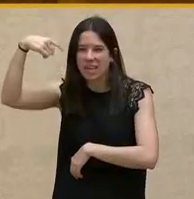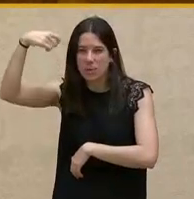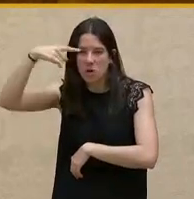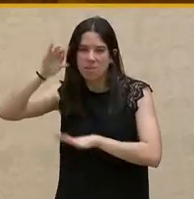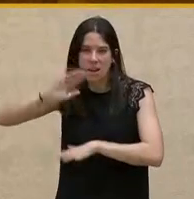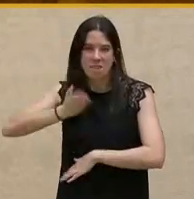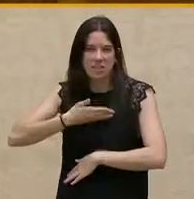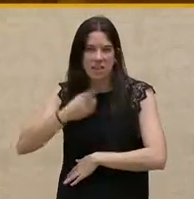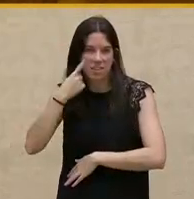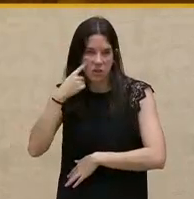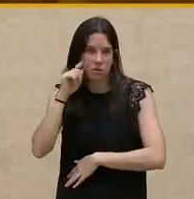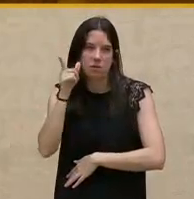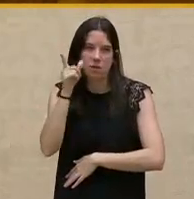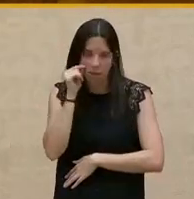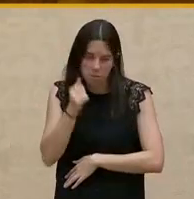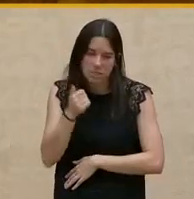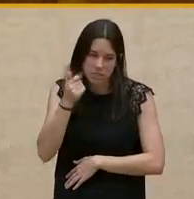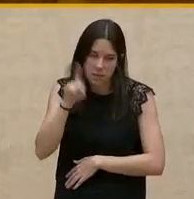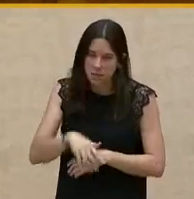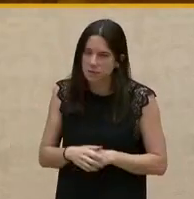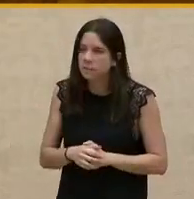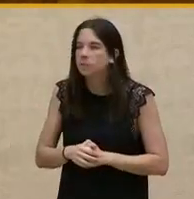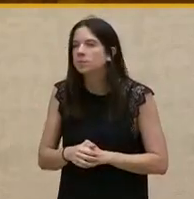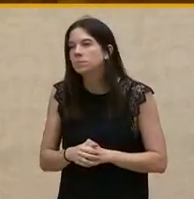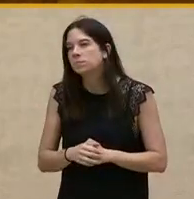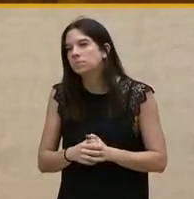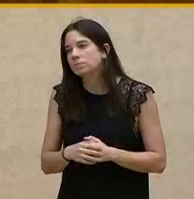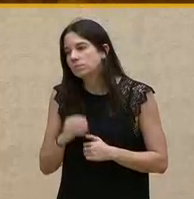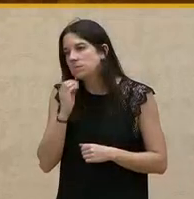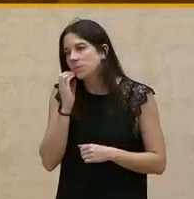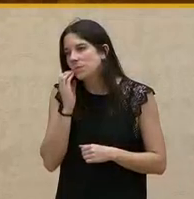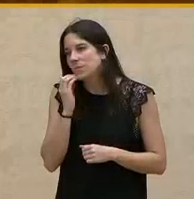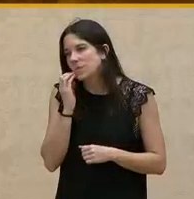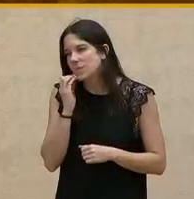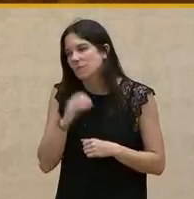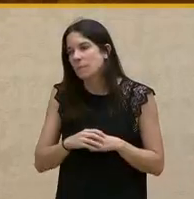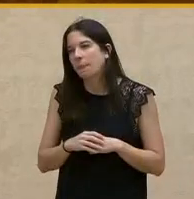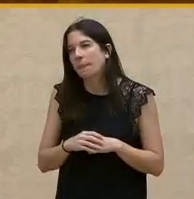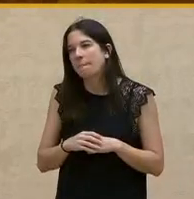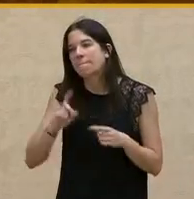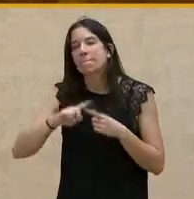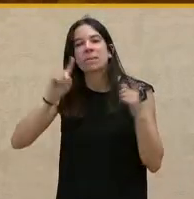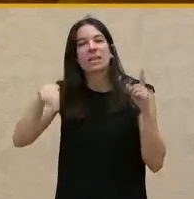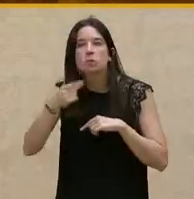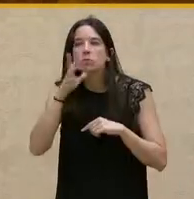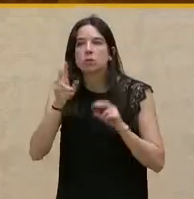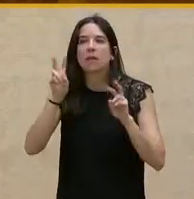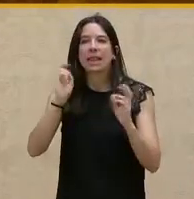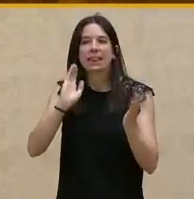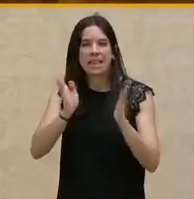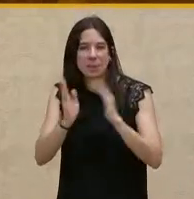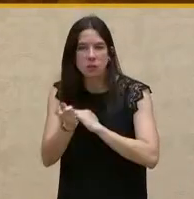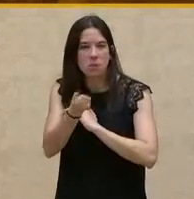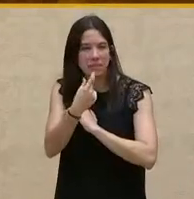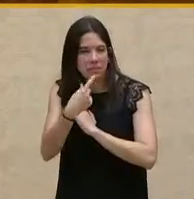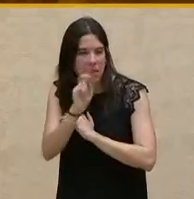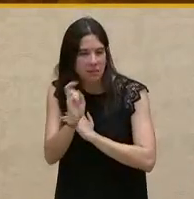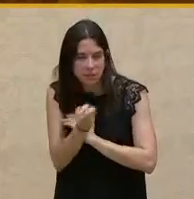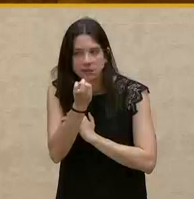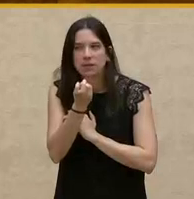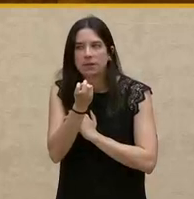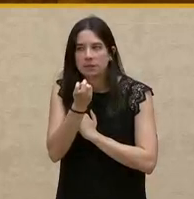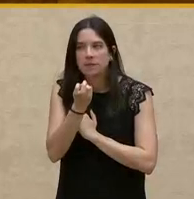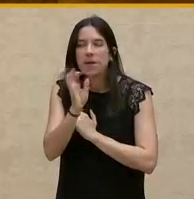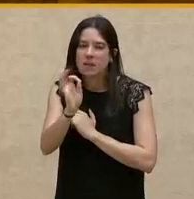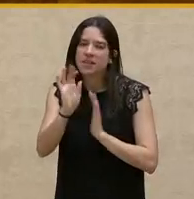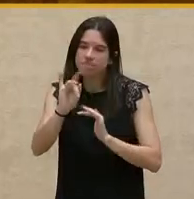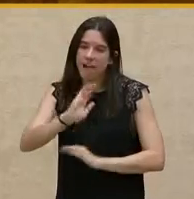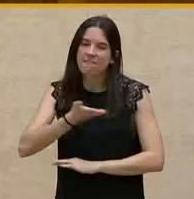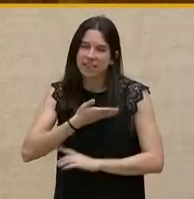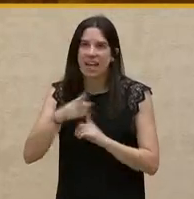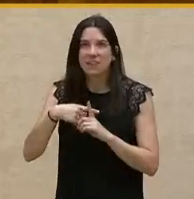mi visión y se redujera un poquito más. Las pastillas sí que afectan a nivel de vista,